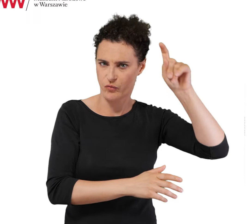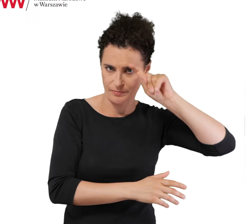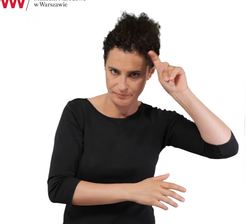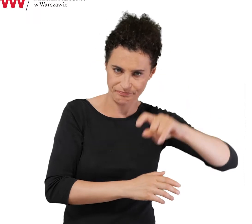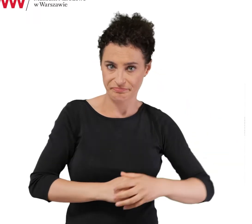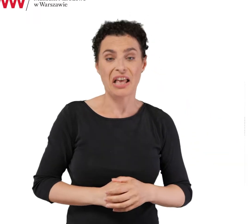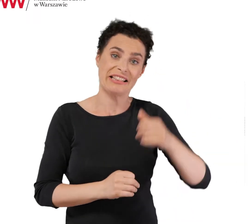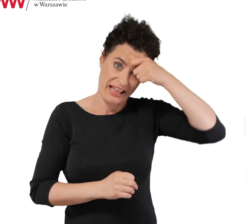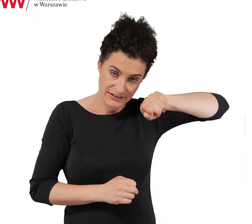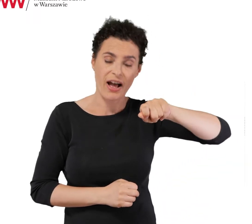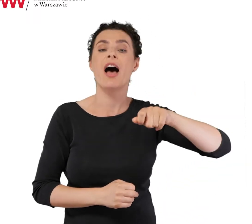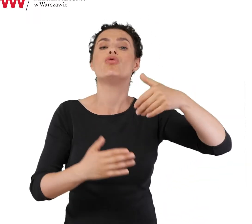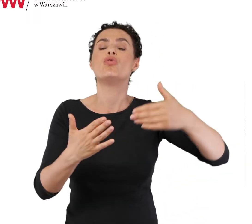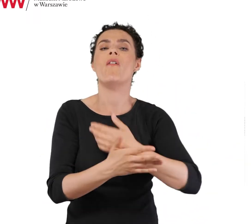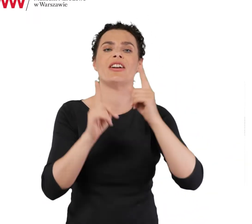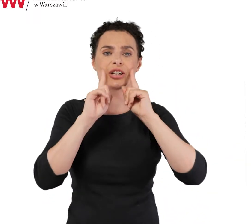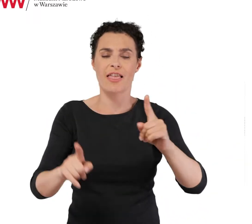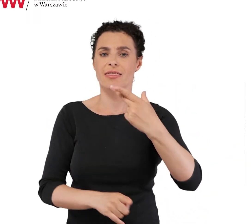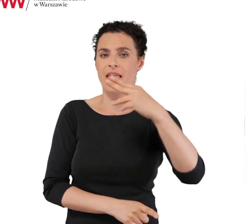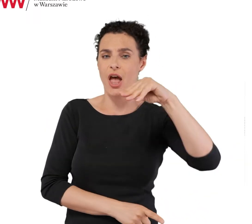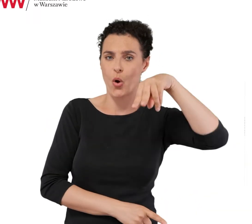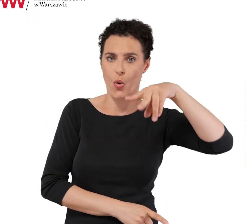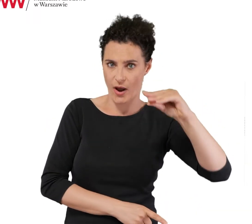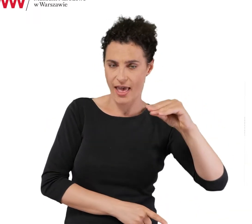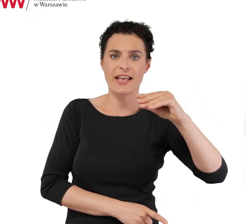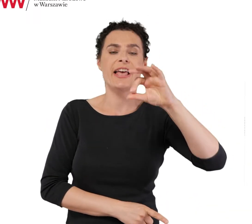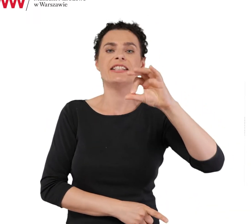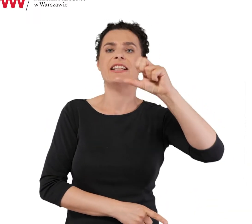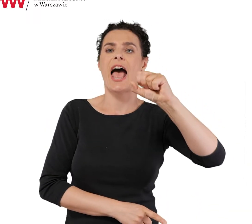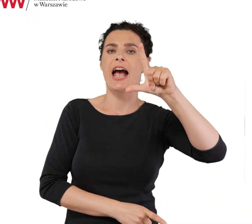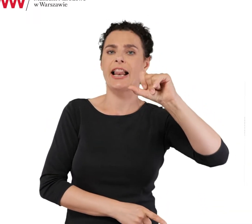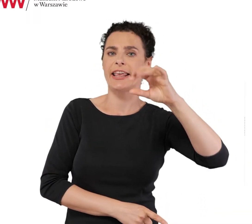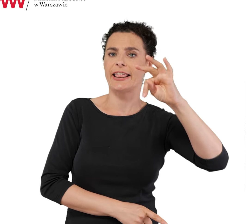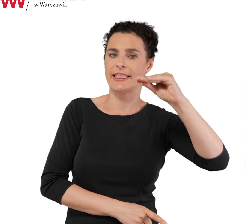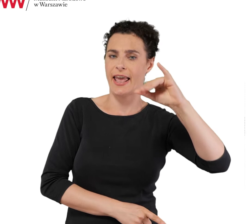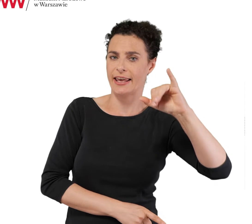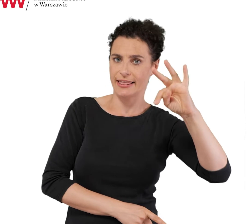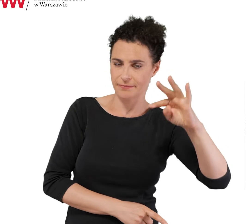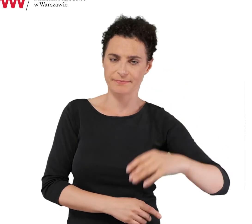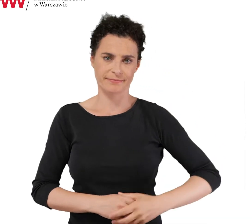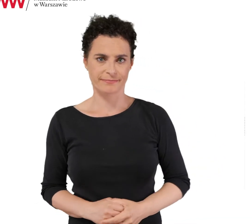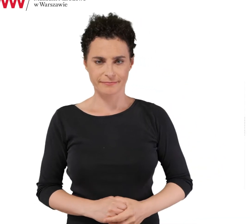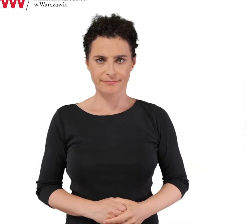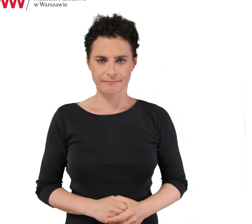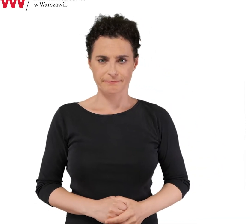znanym jako Nowa Rzeczowość - Neue Sachlichkeit.